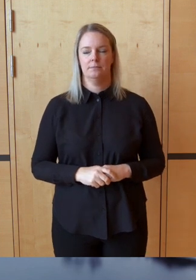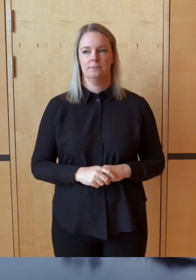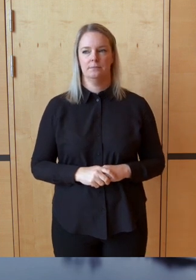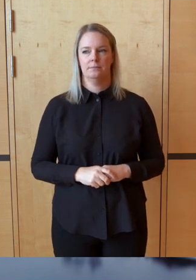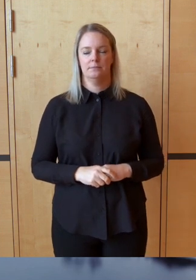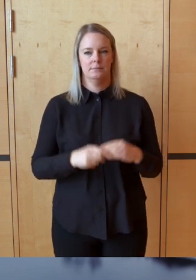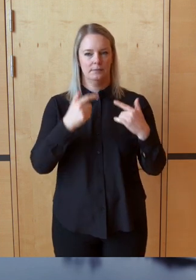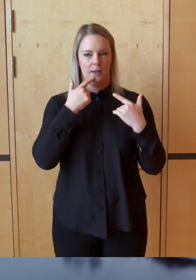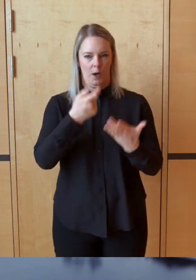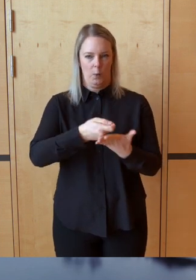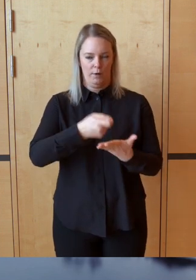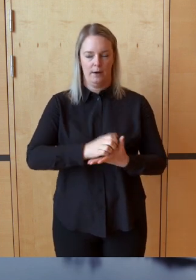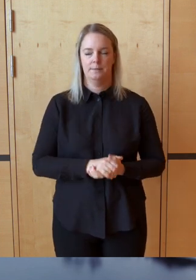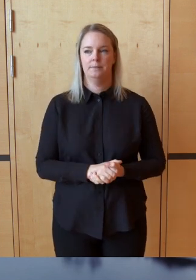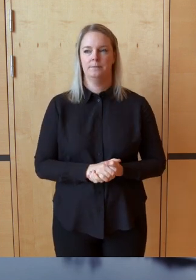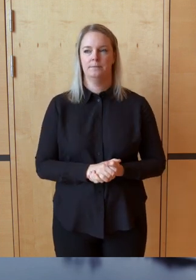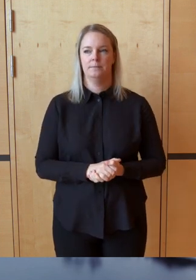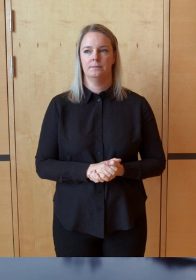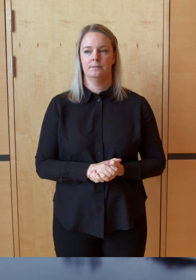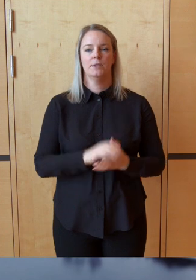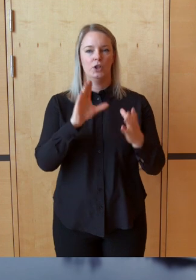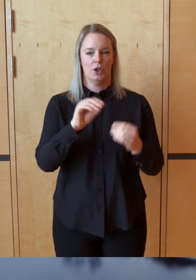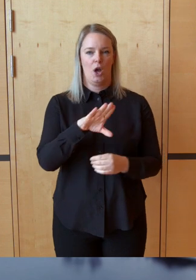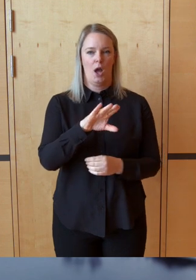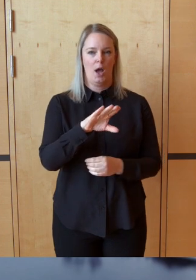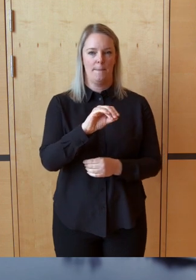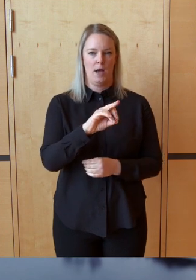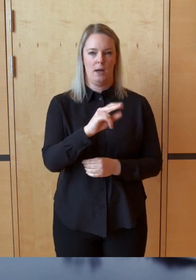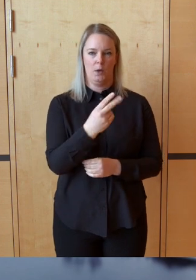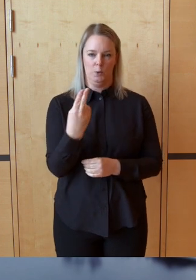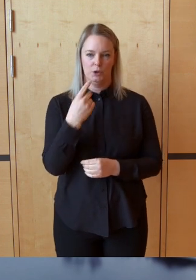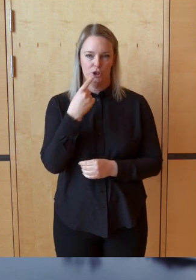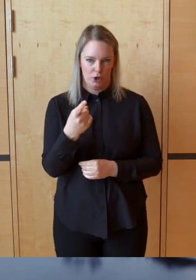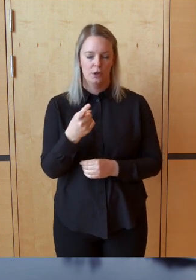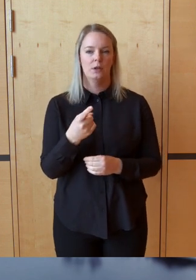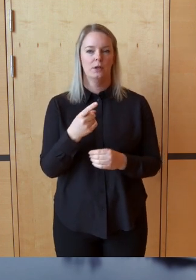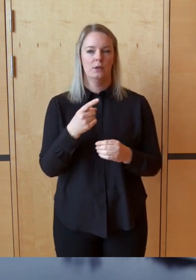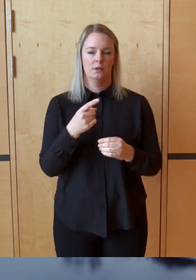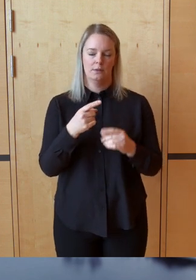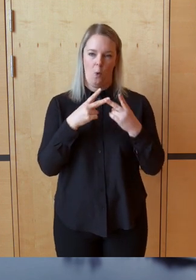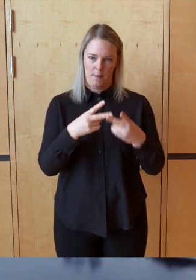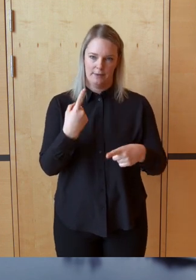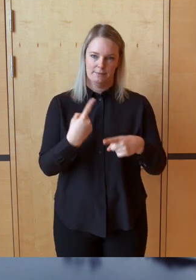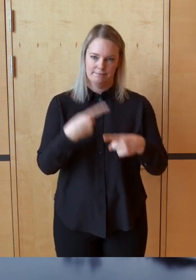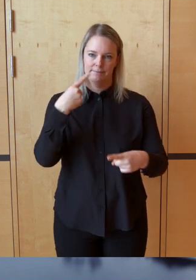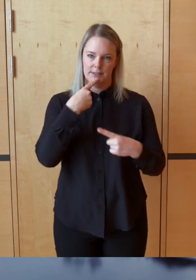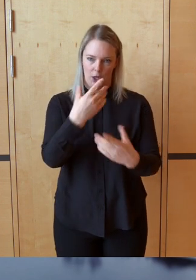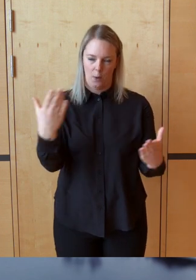Tack så mycket ordförande Nämen precis och Markus sade att det är kanske sådant för tidiga sen att det är han Vet inte om personer